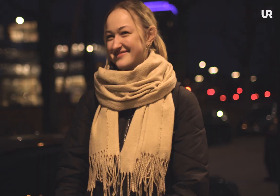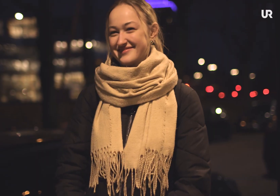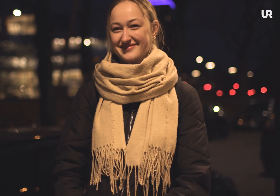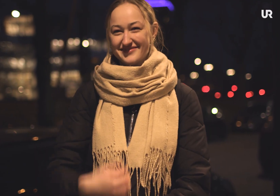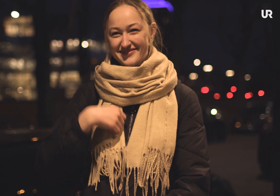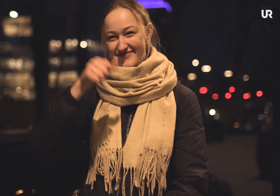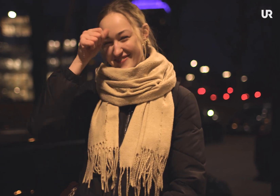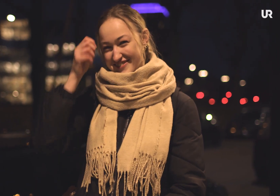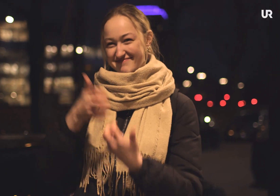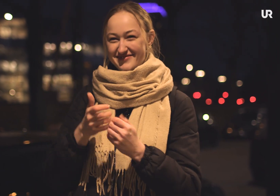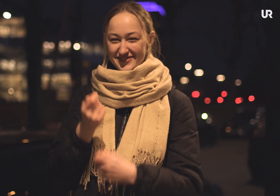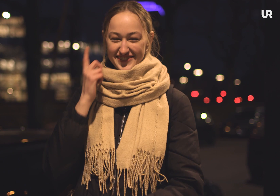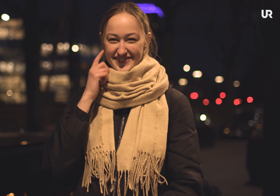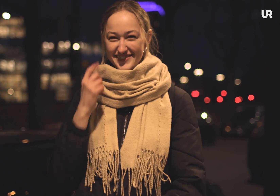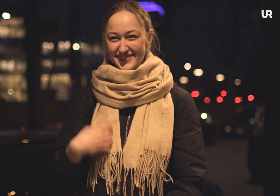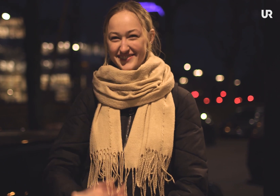Jag har svårt för att klicka med hörande.